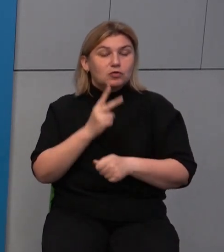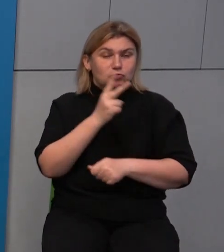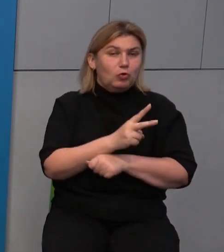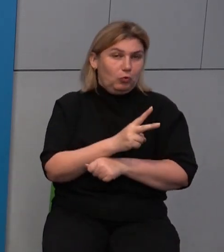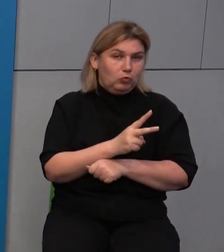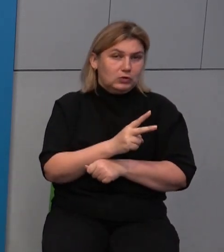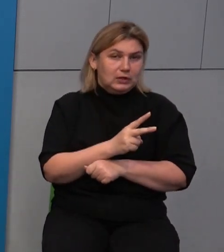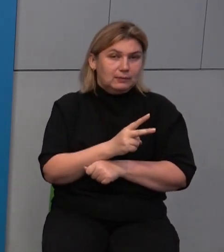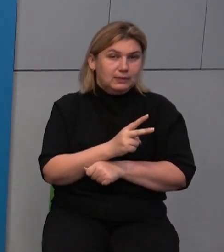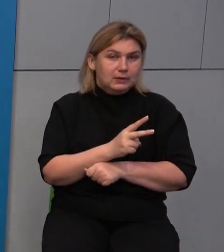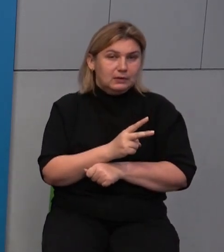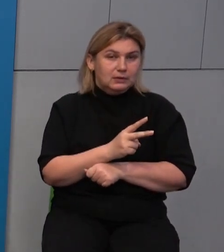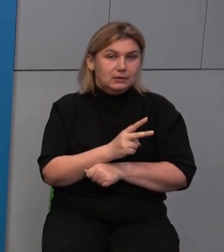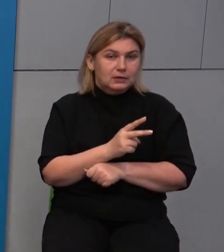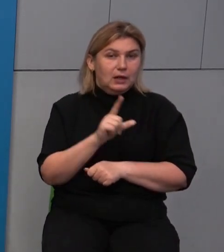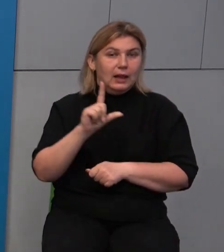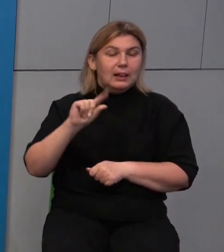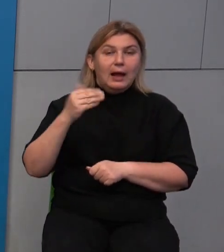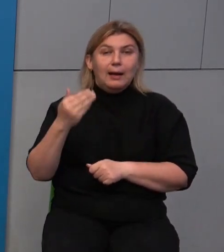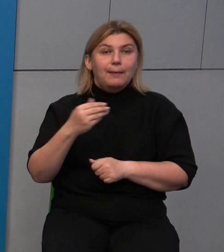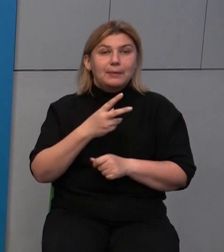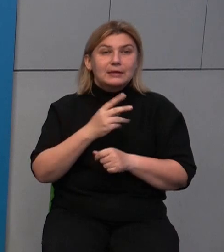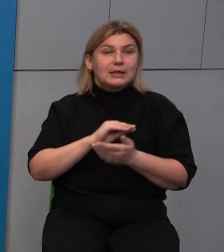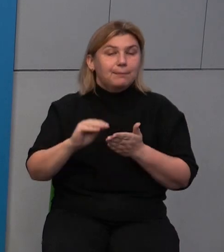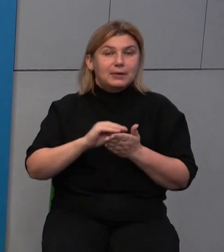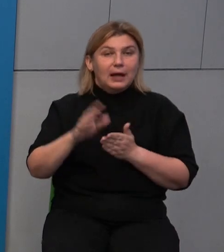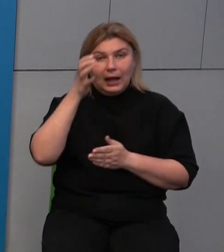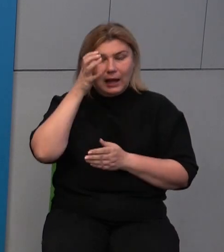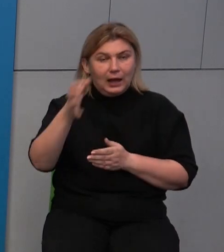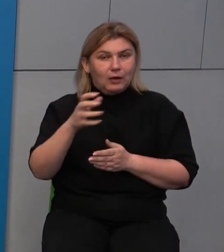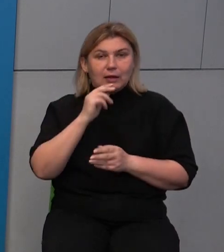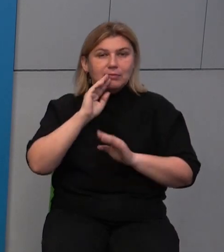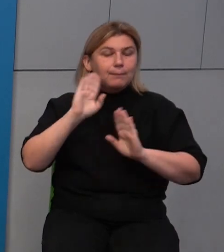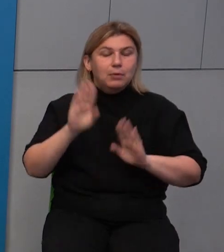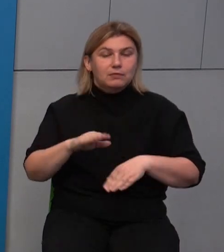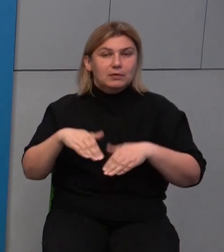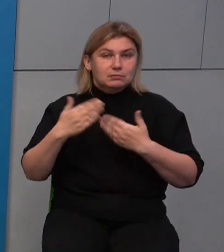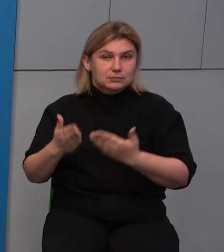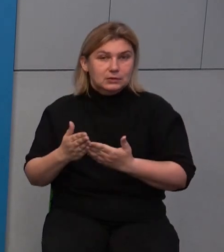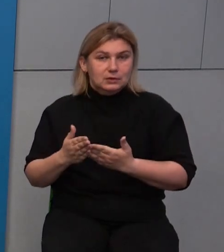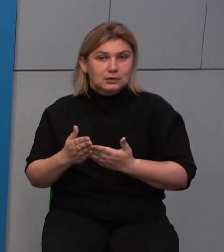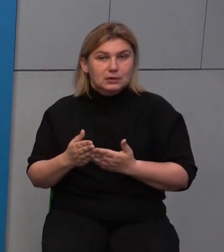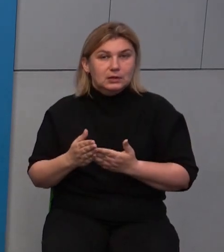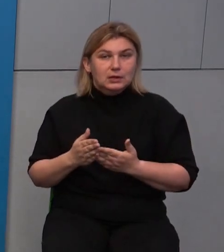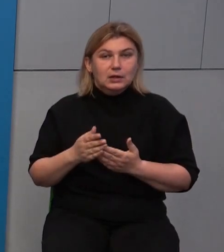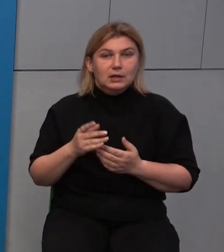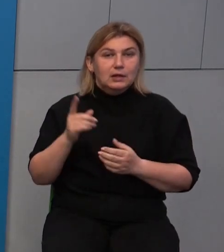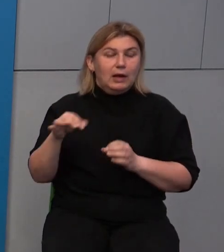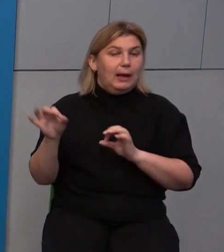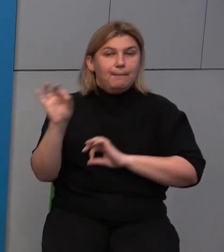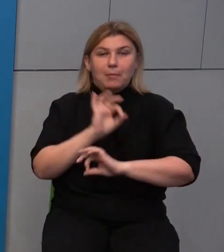których Lem nie autoryzował i nie pozwolił ich wydać. W związku z tym ich tak do końca nie poprawił.